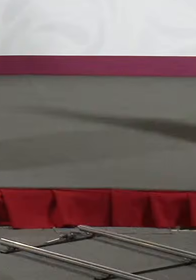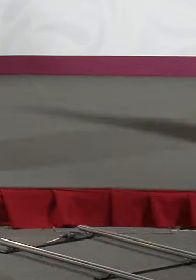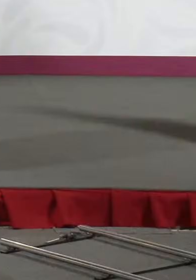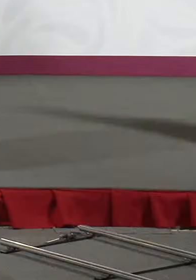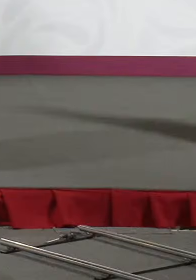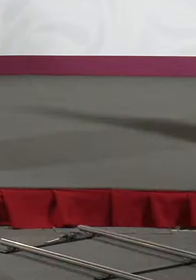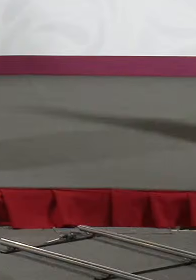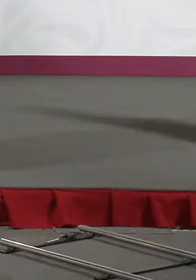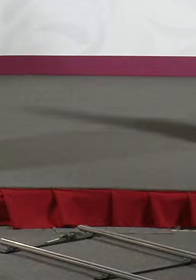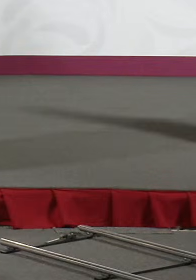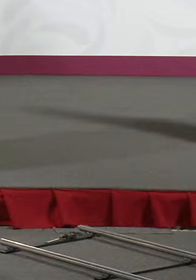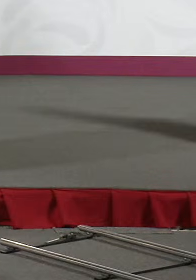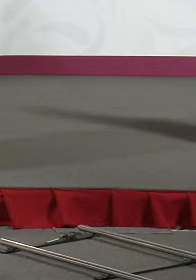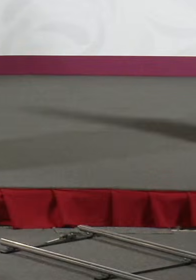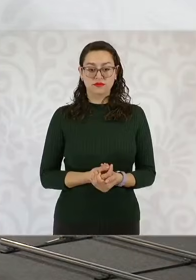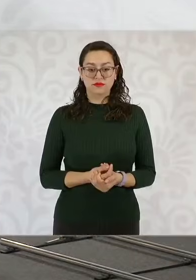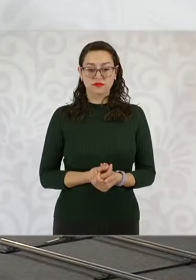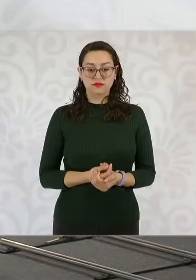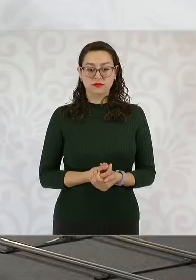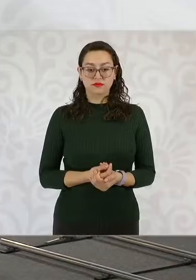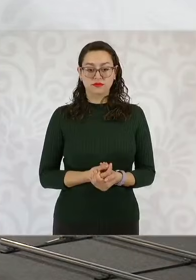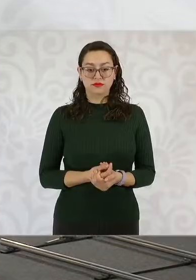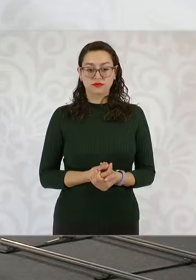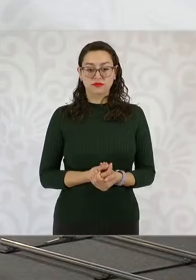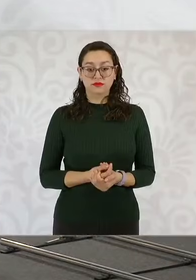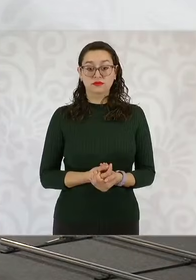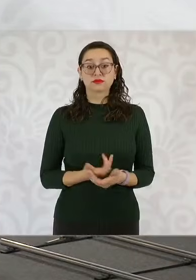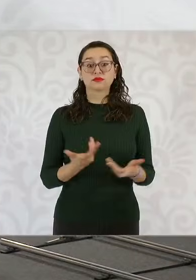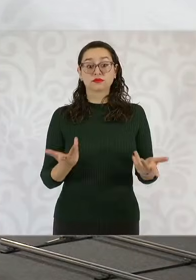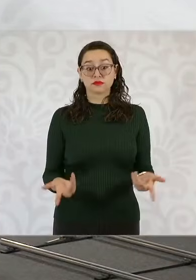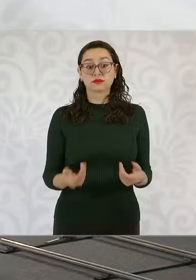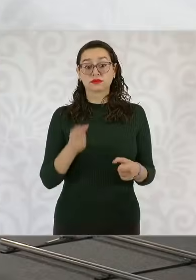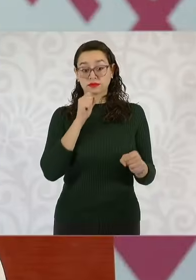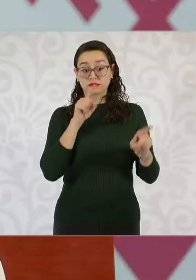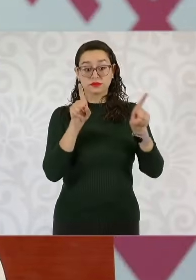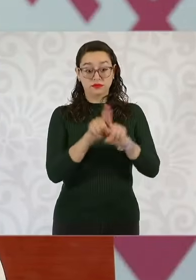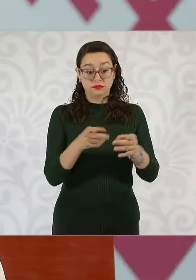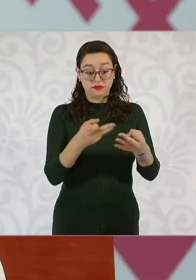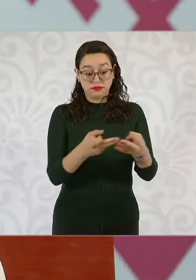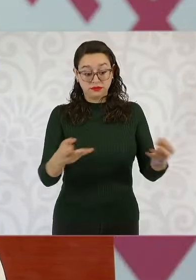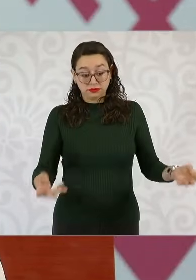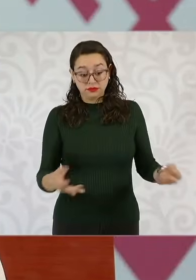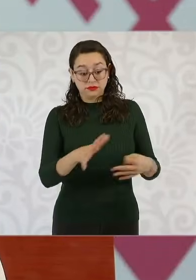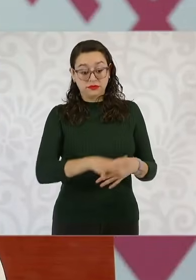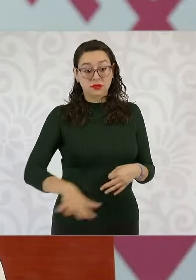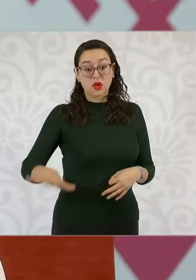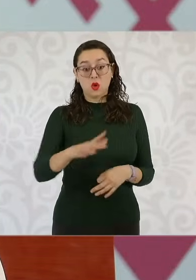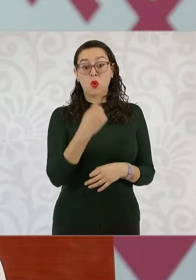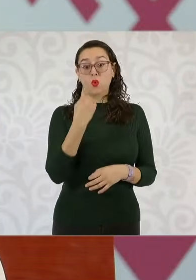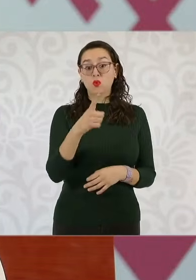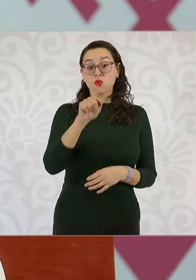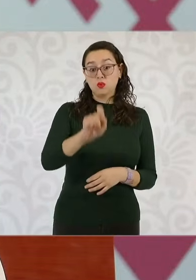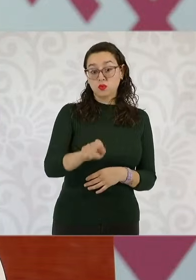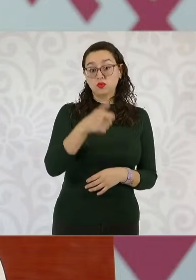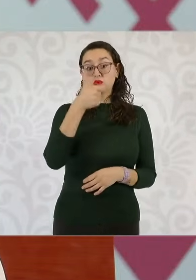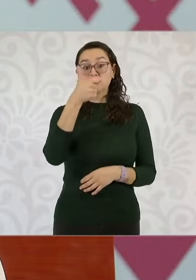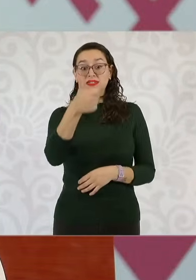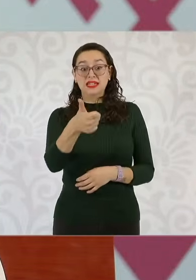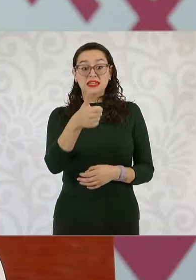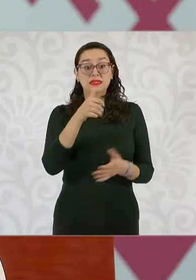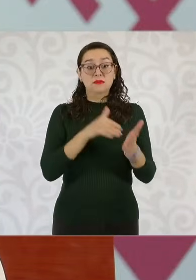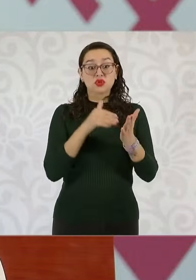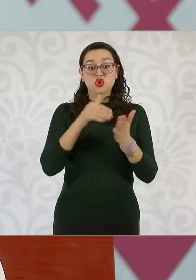año de fertilizantes fosfatados y 1.6 millones de toneladas de urea y Seguiremos trabajando con